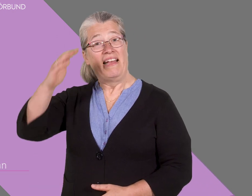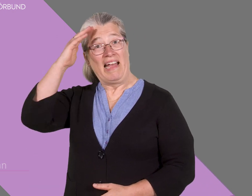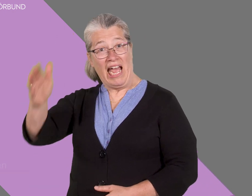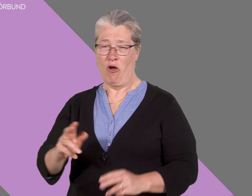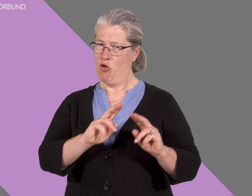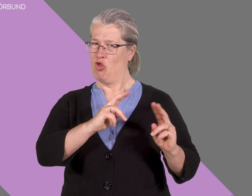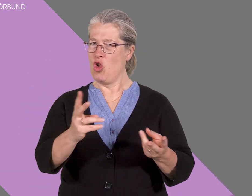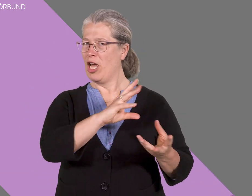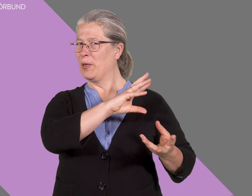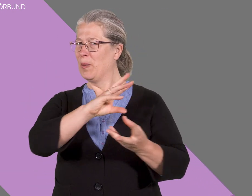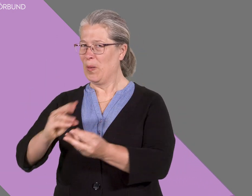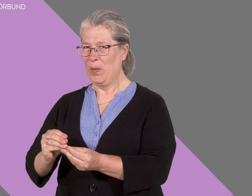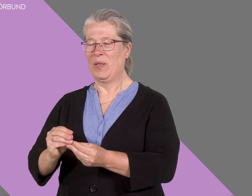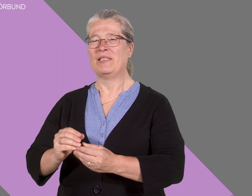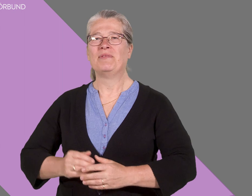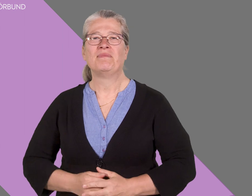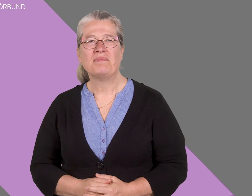Hej! Nu är det dags för den här veckans nyhetsöversikt.